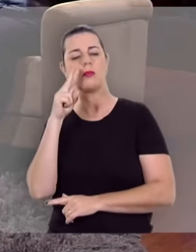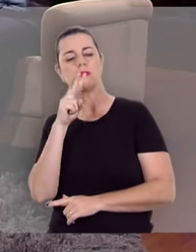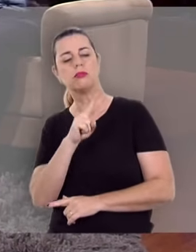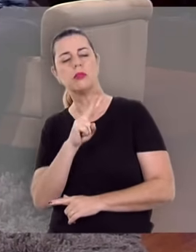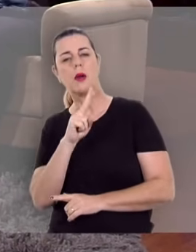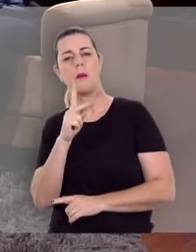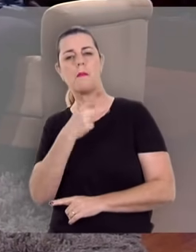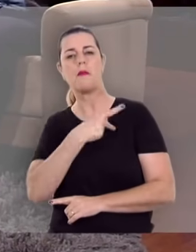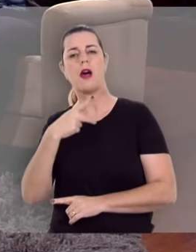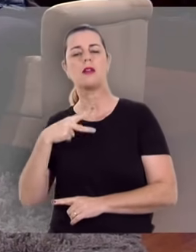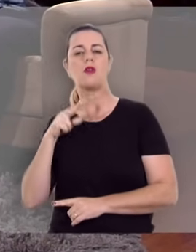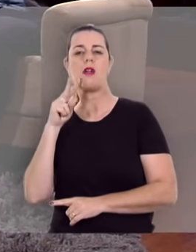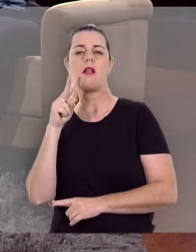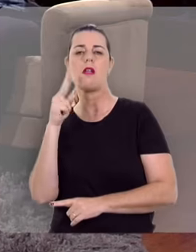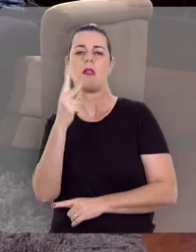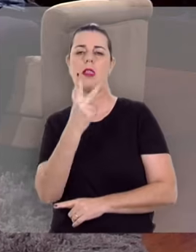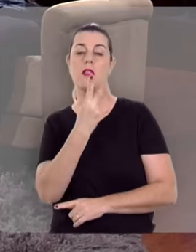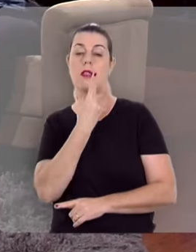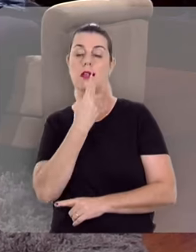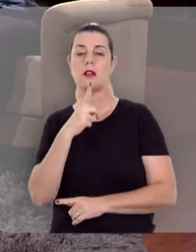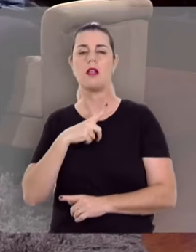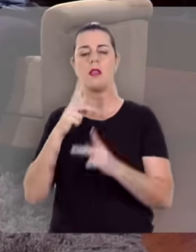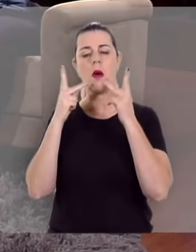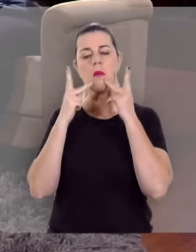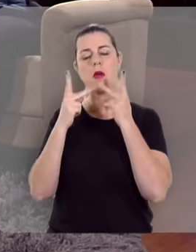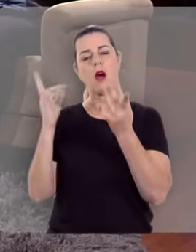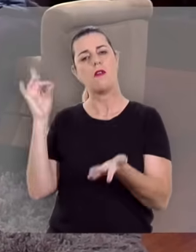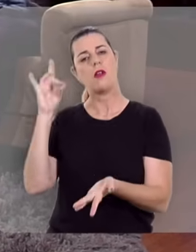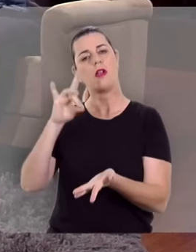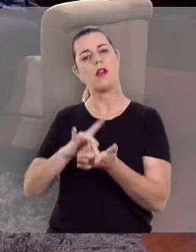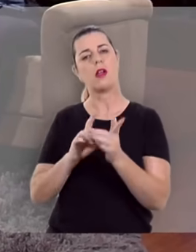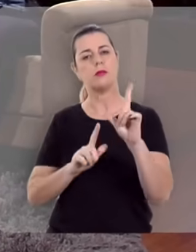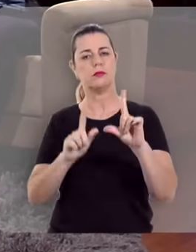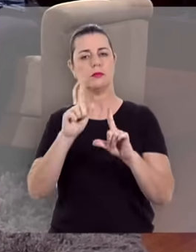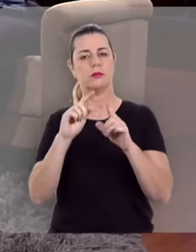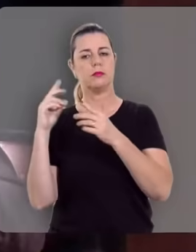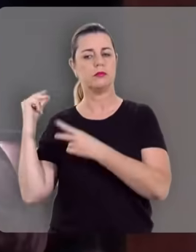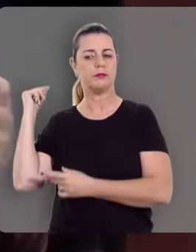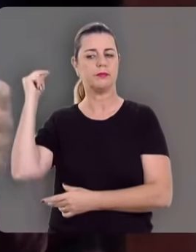continuar ouvindo o Reverendo Hernandes Dias Lopes que tem sido o pregador o céu desse programa ao